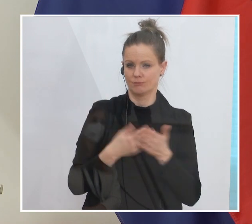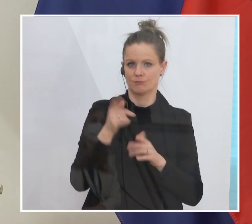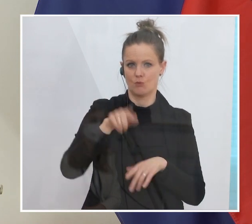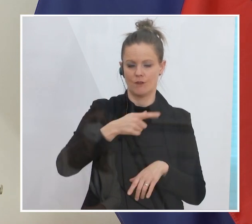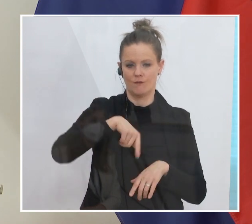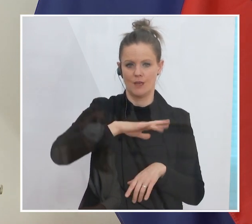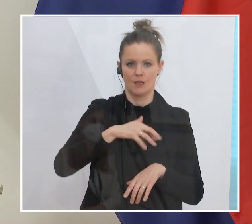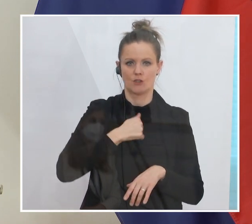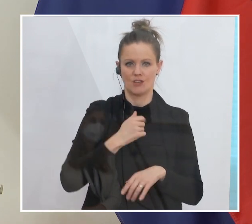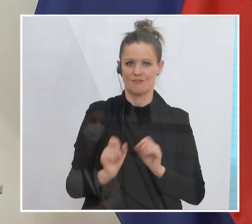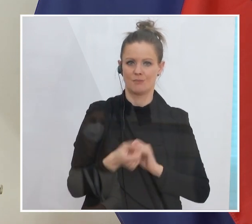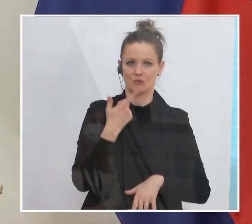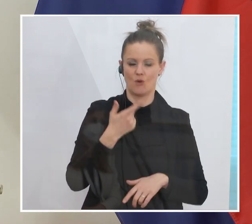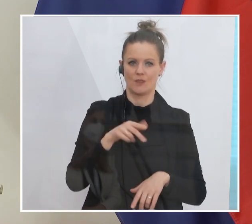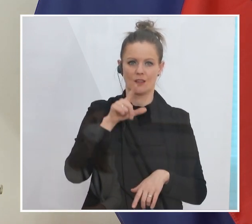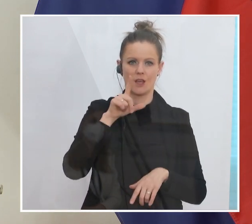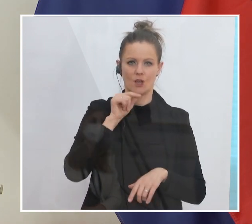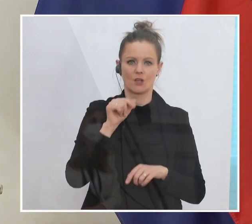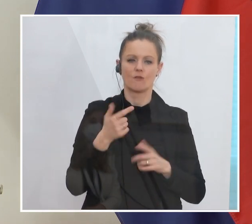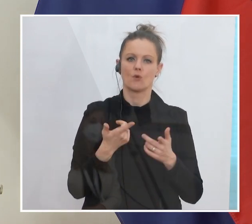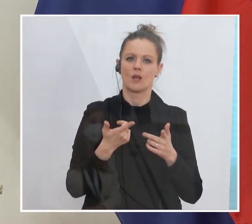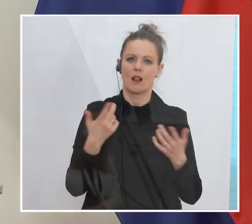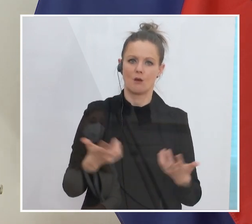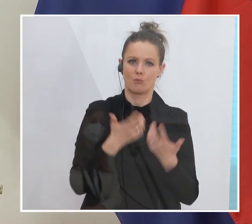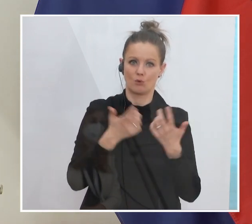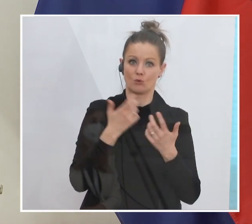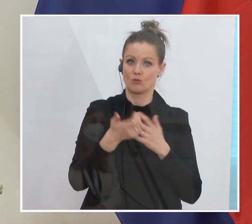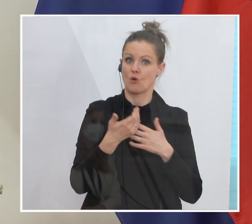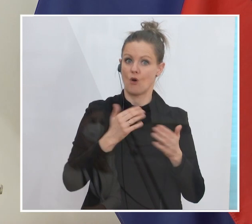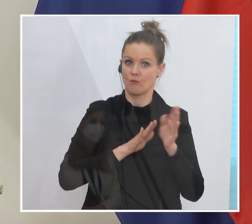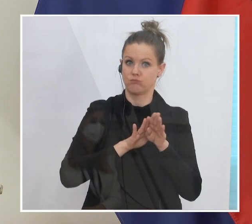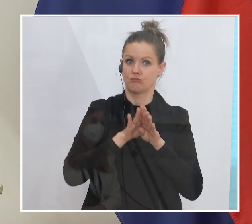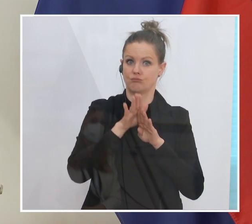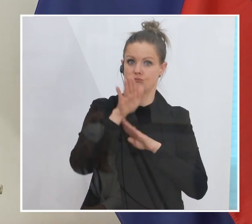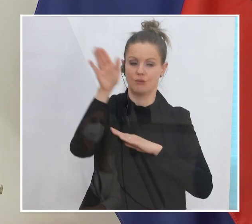Vor allem die Geflügelproduktion hat massiv anziehen können, also dadurch, dass auf der